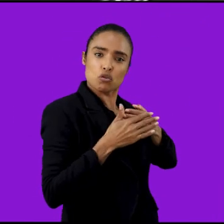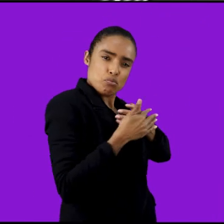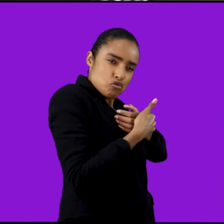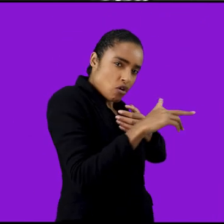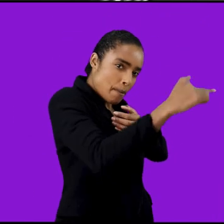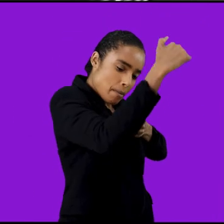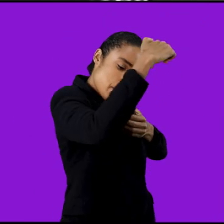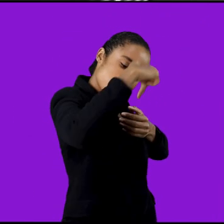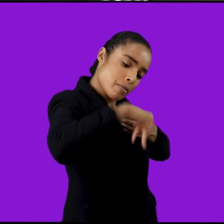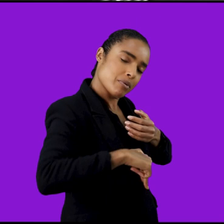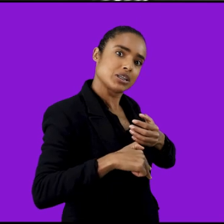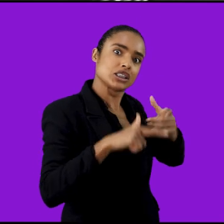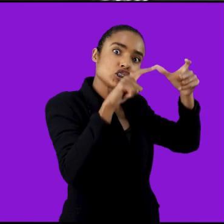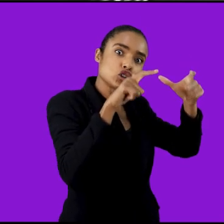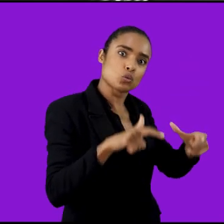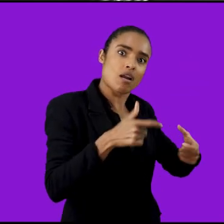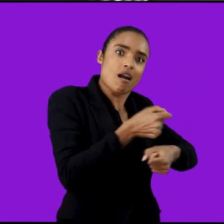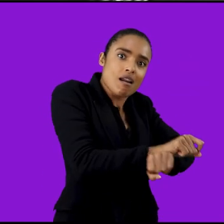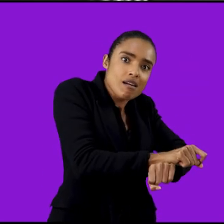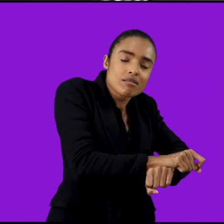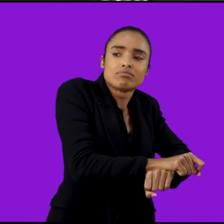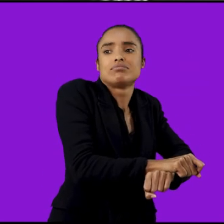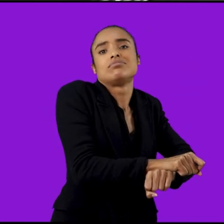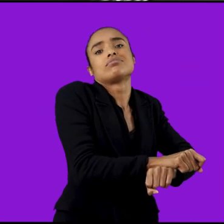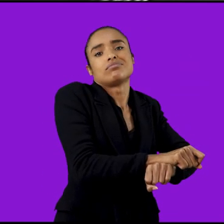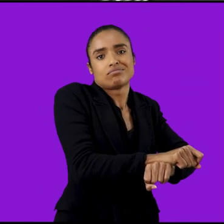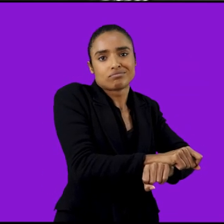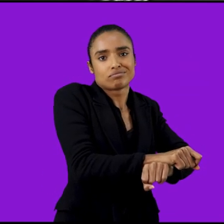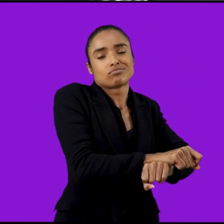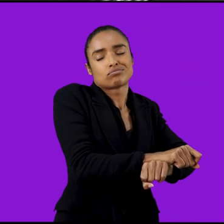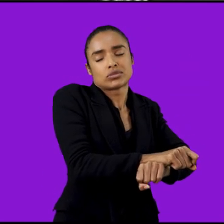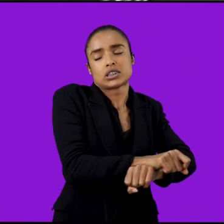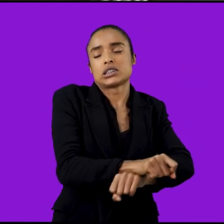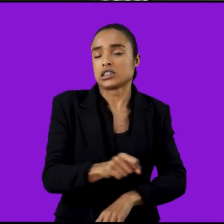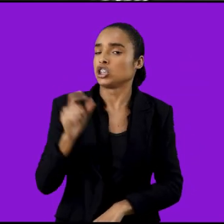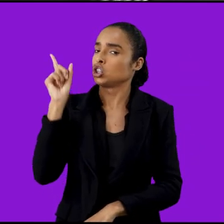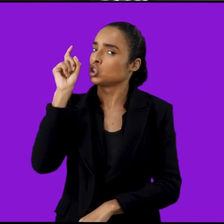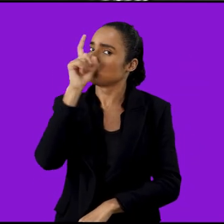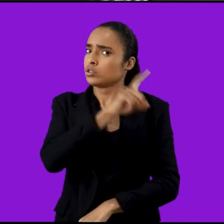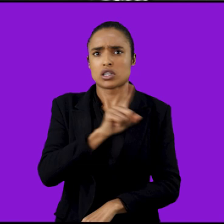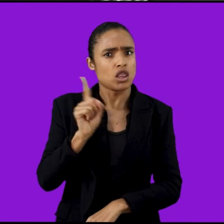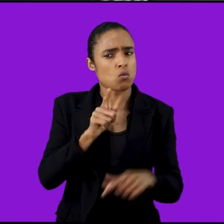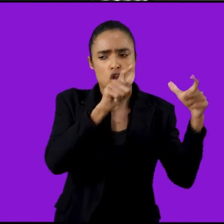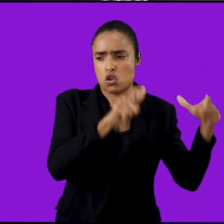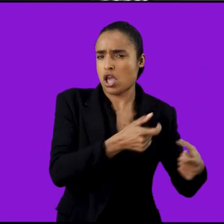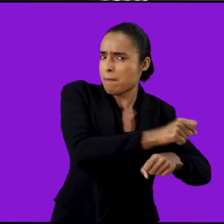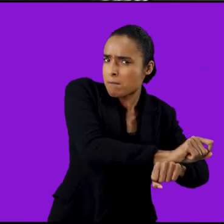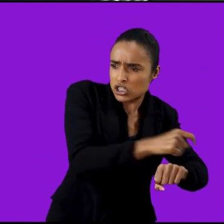da parada, saca? É foda Essa é situação de. E sei lá. E não é só quilombolas